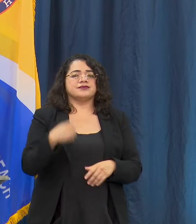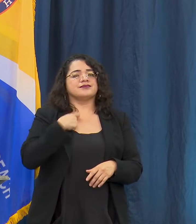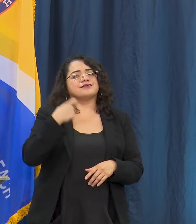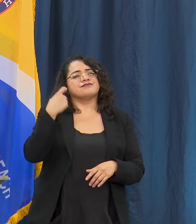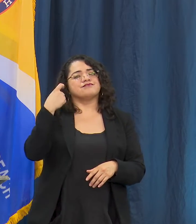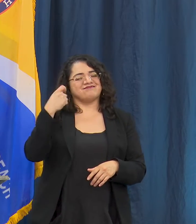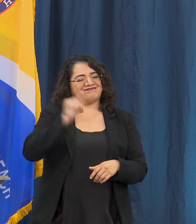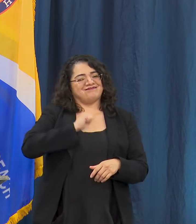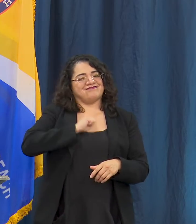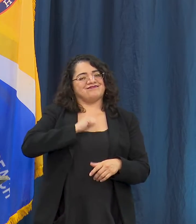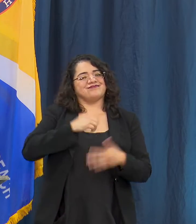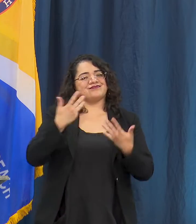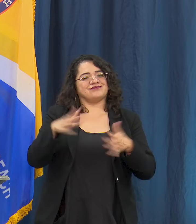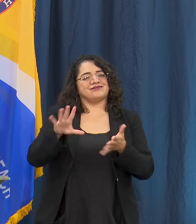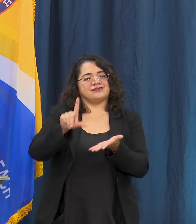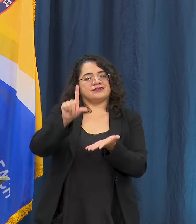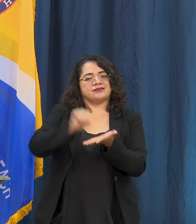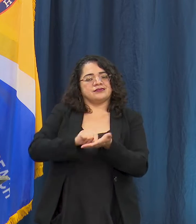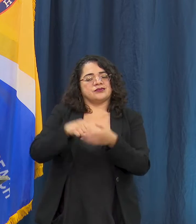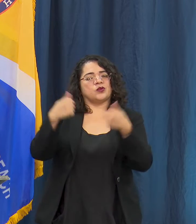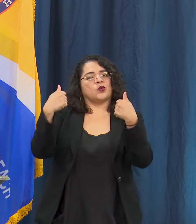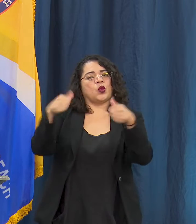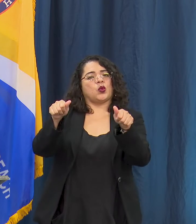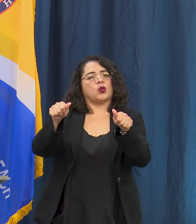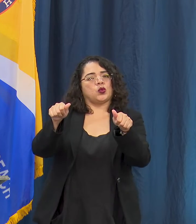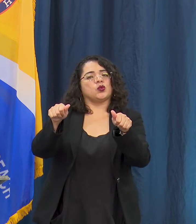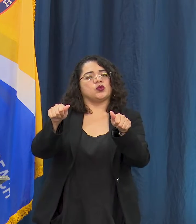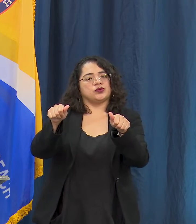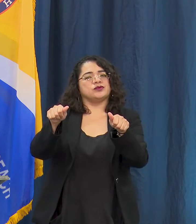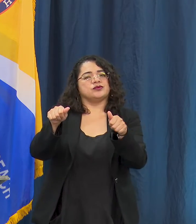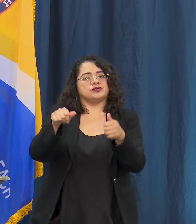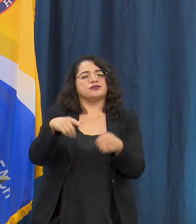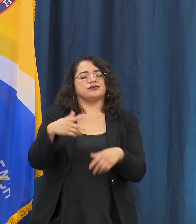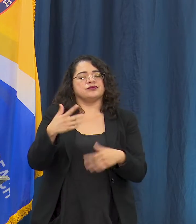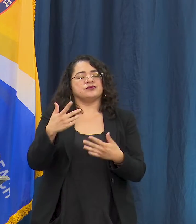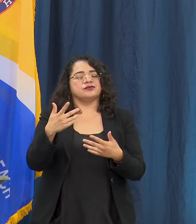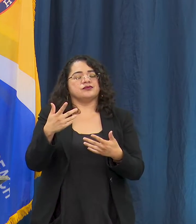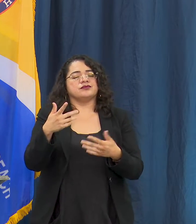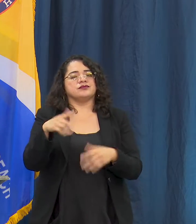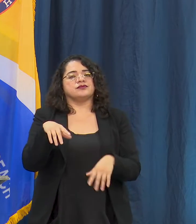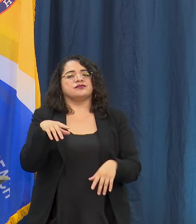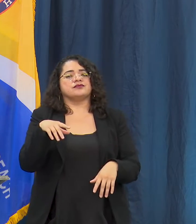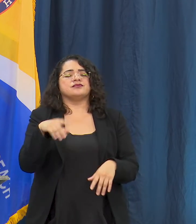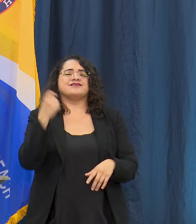alcalde public o en su ready sociale sobre la recientes manifest a Sione's de